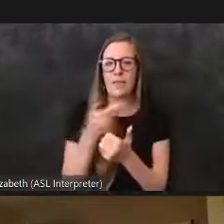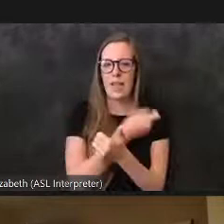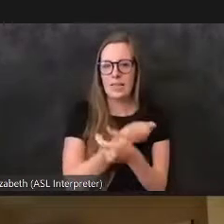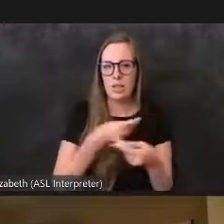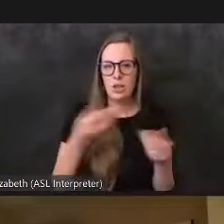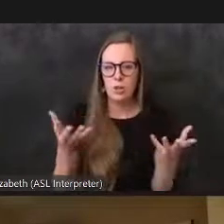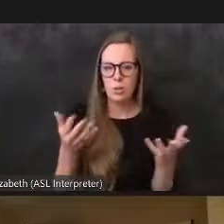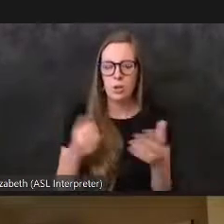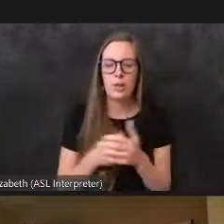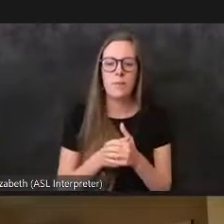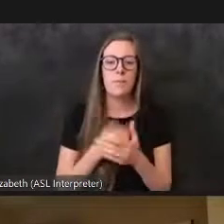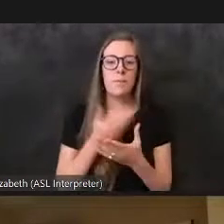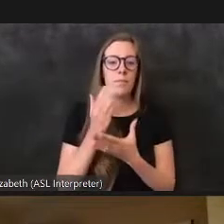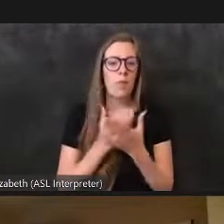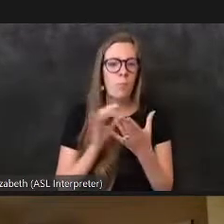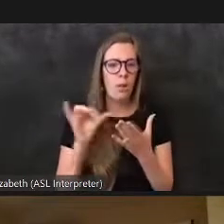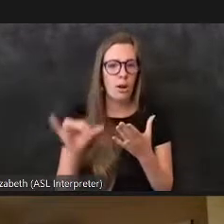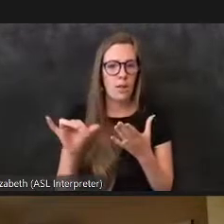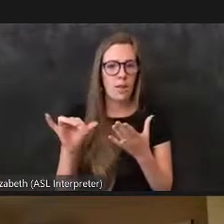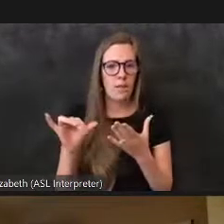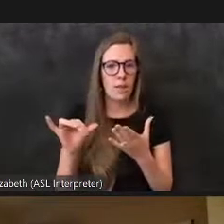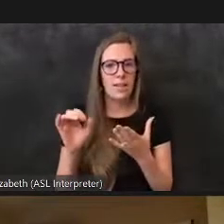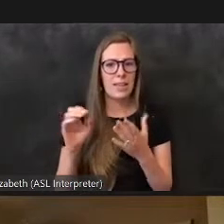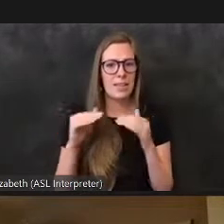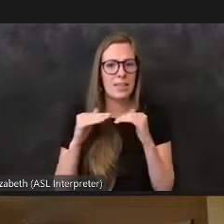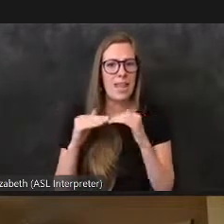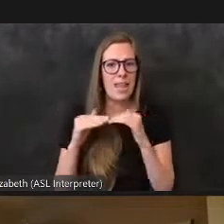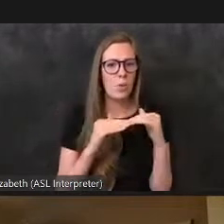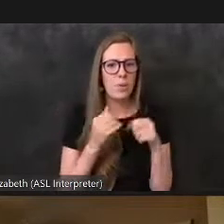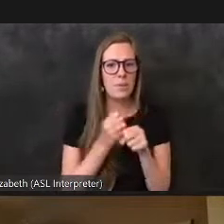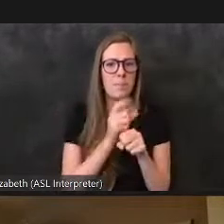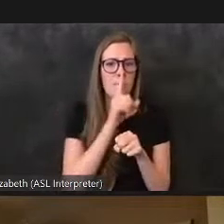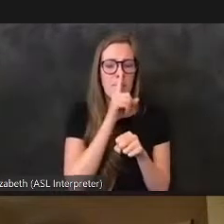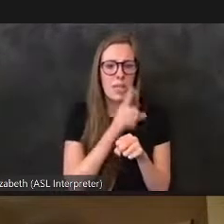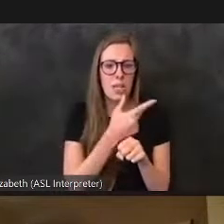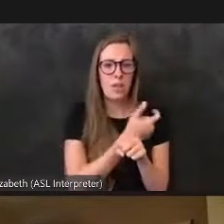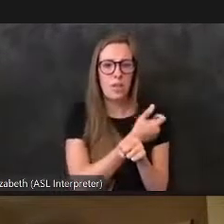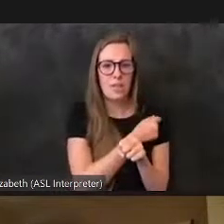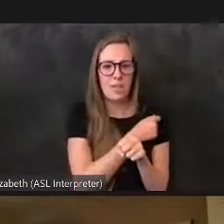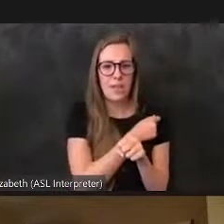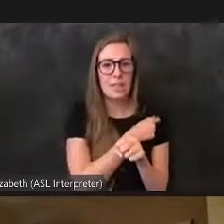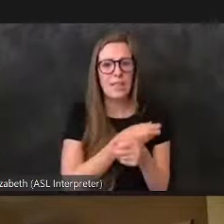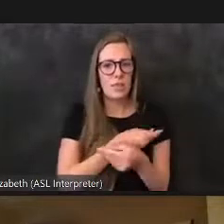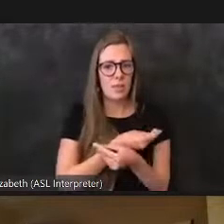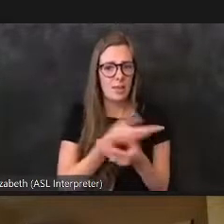Parte de esto es tomar la equidad y asegurarnos que las vacunas lleguen a todos los códigos postales.